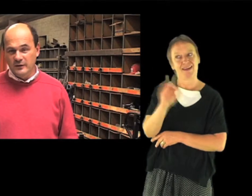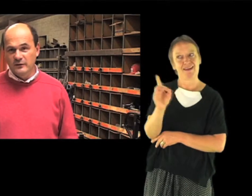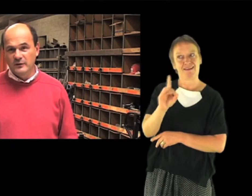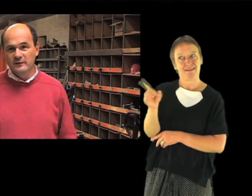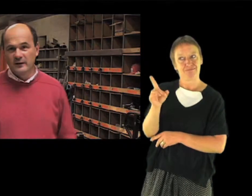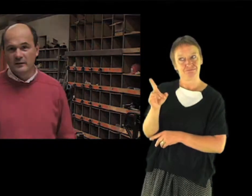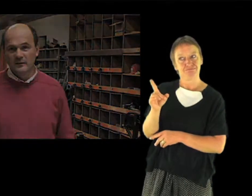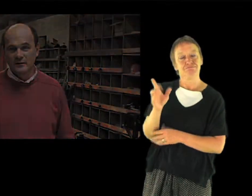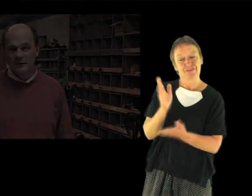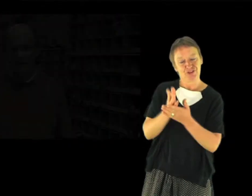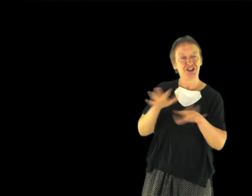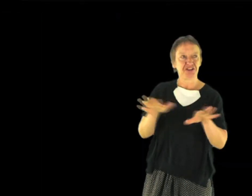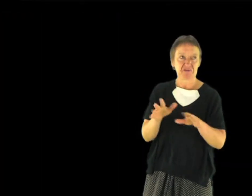une fois qu'il a fini son travail.